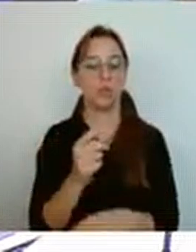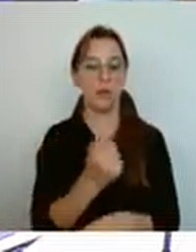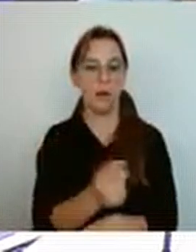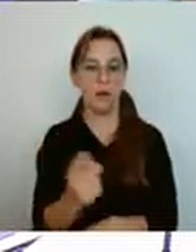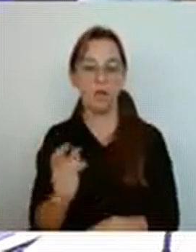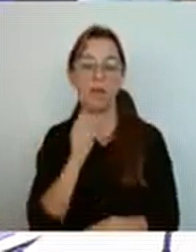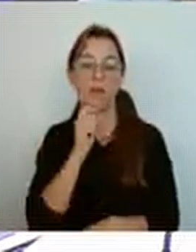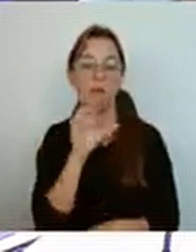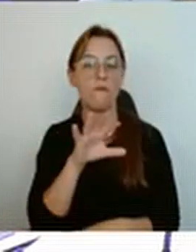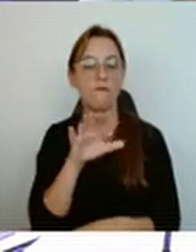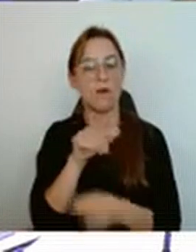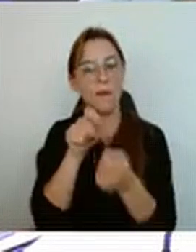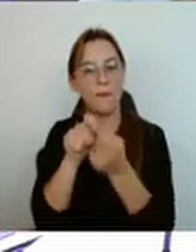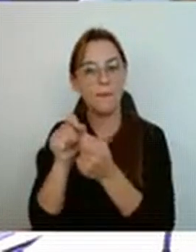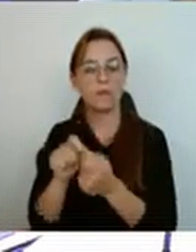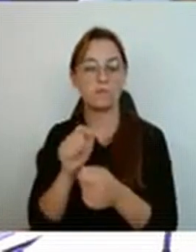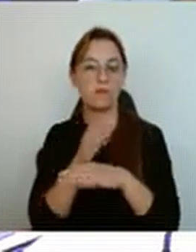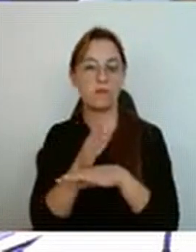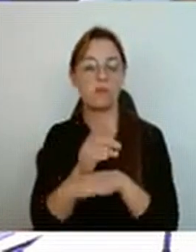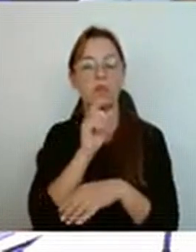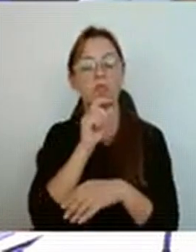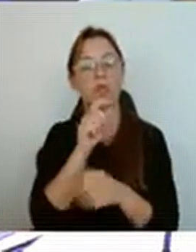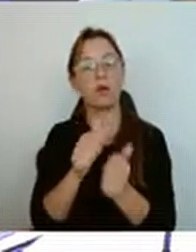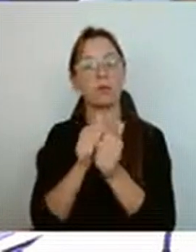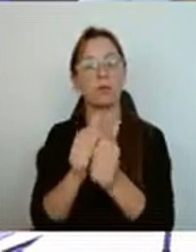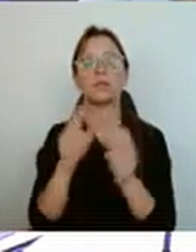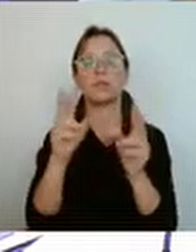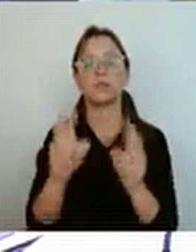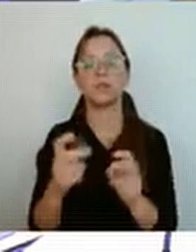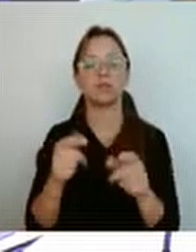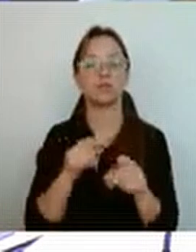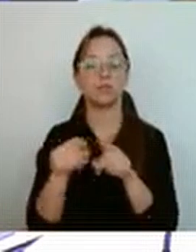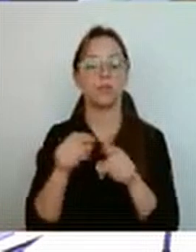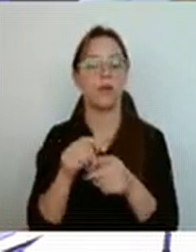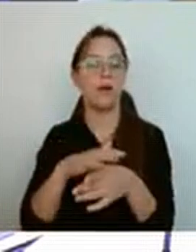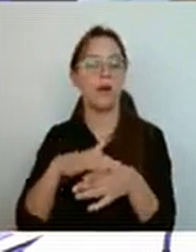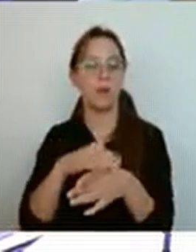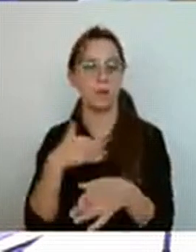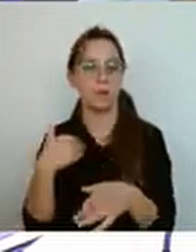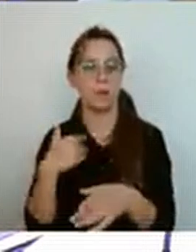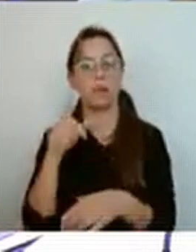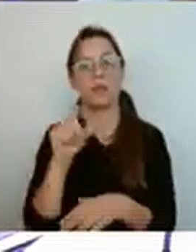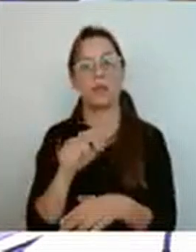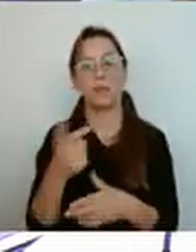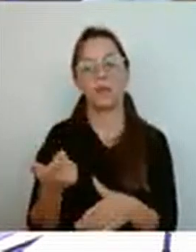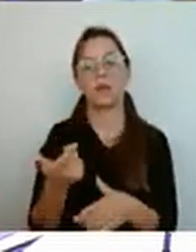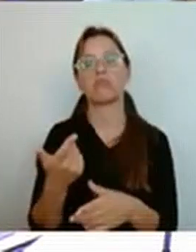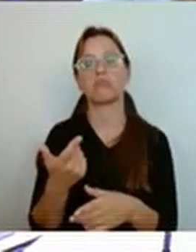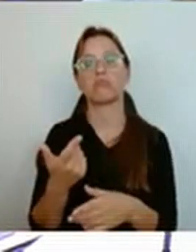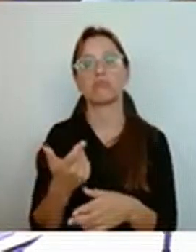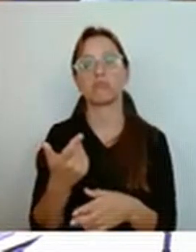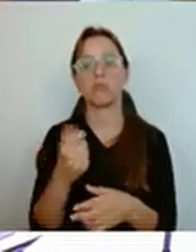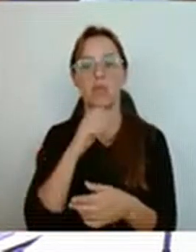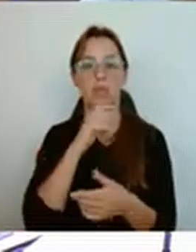acompanhamento dos assuntos municipais na área da Saúde e colocar as questões